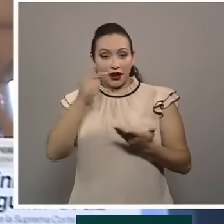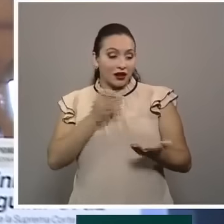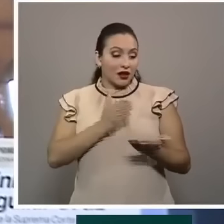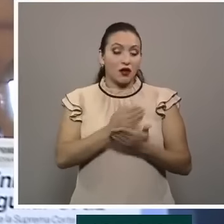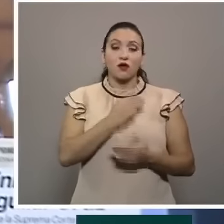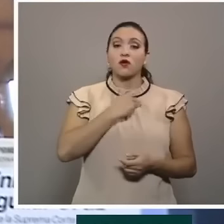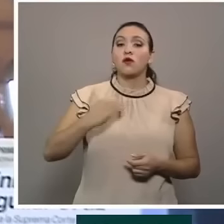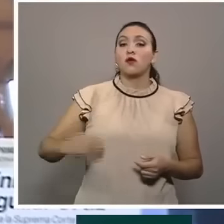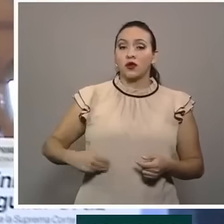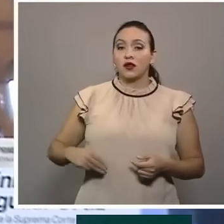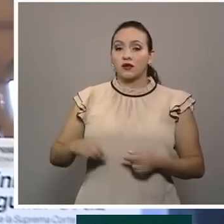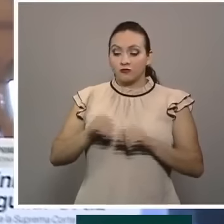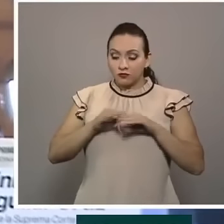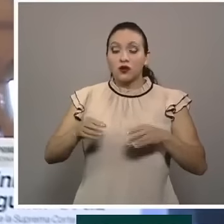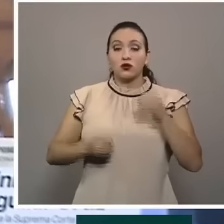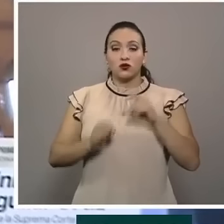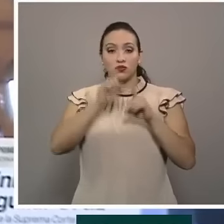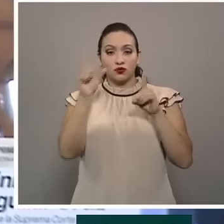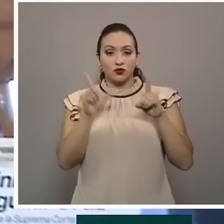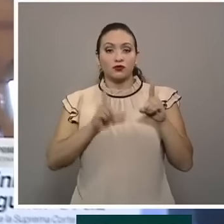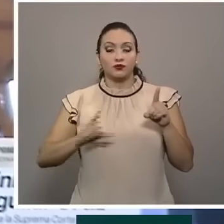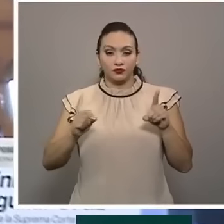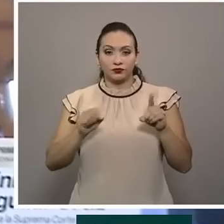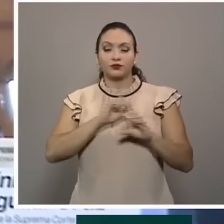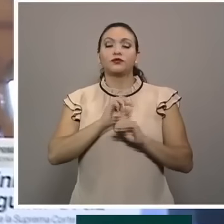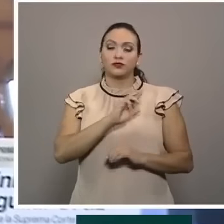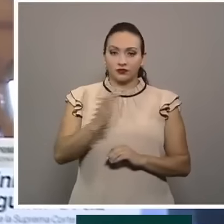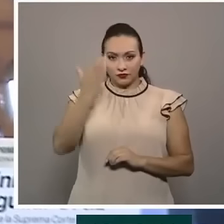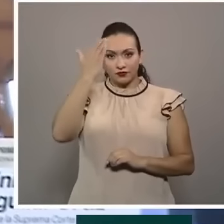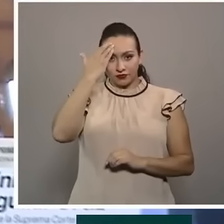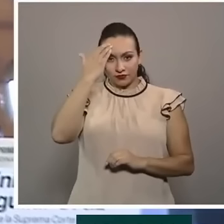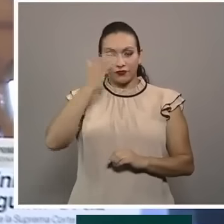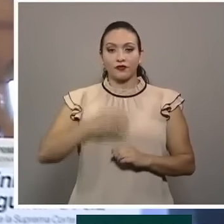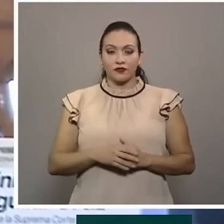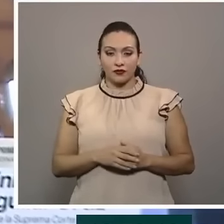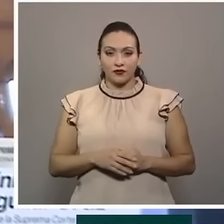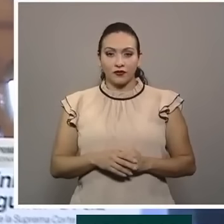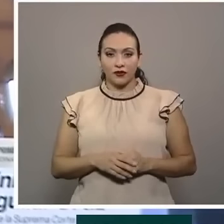La Suprema Corte ha reconocido que la libre determinación comprende la capacidad de las